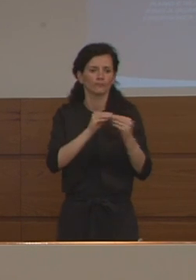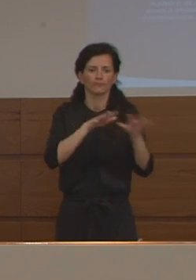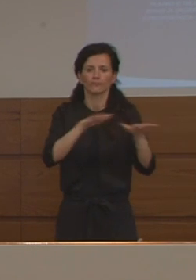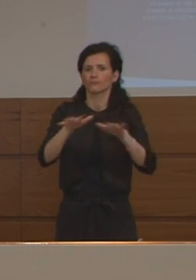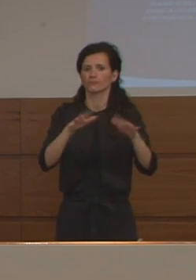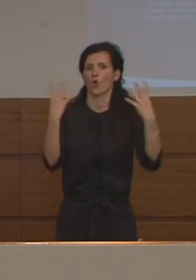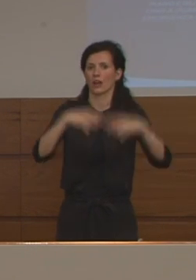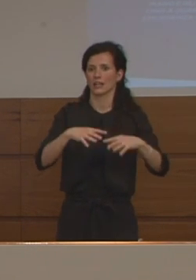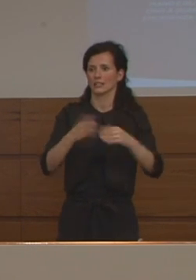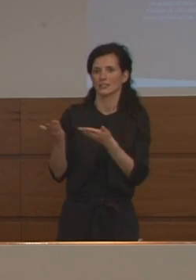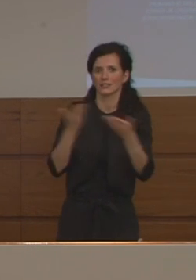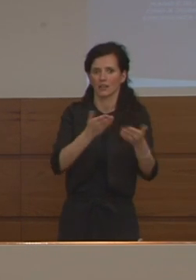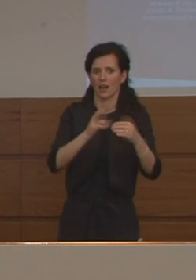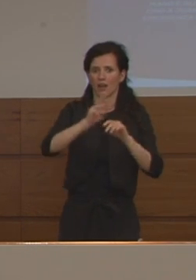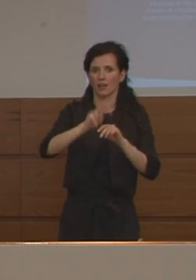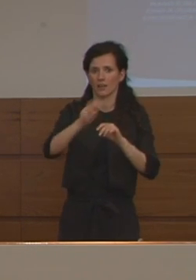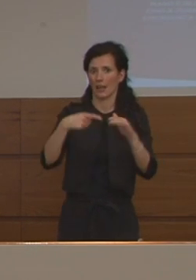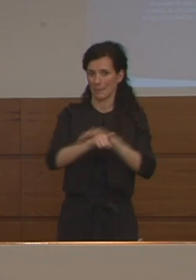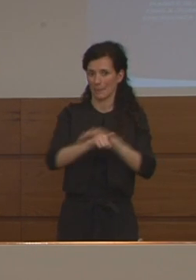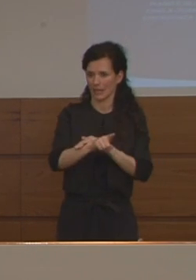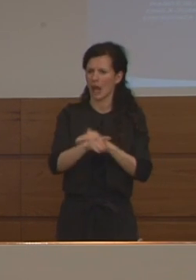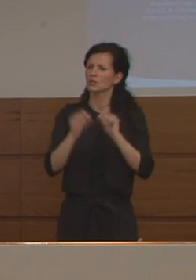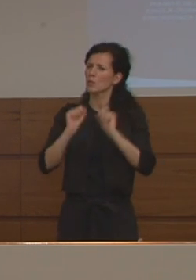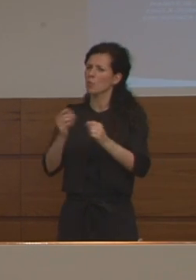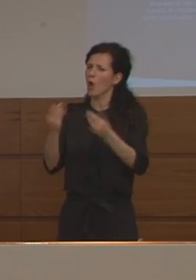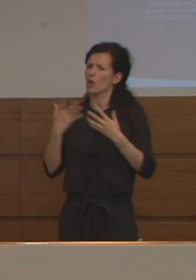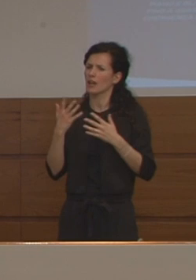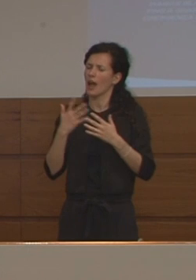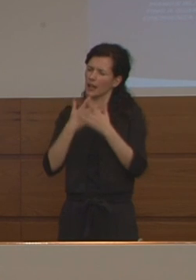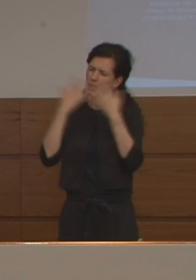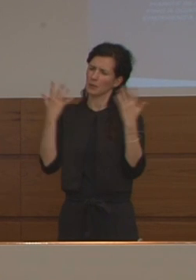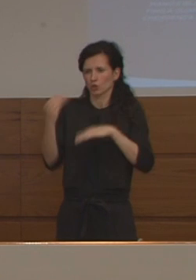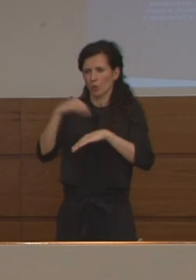circostanza. Ecco, se ci può dare qualche chiarimento in più. Grazie.